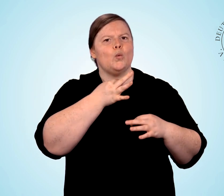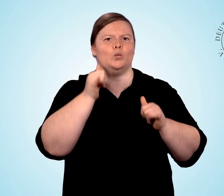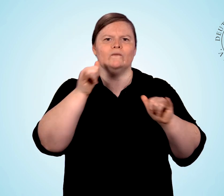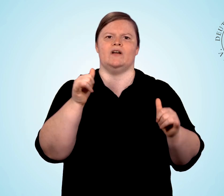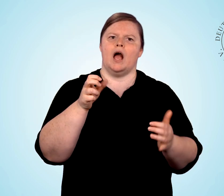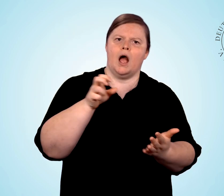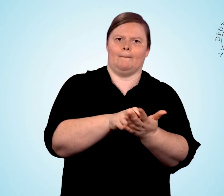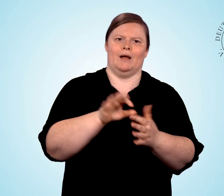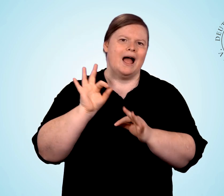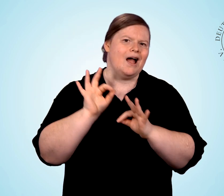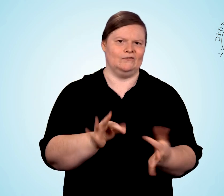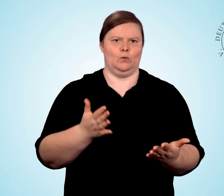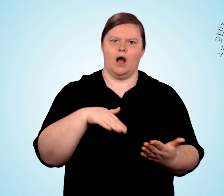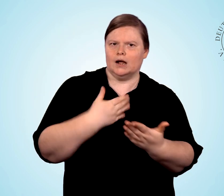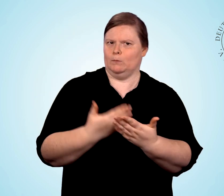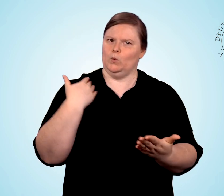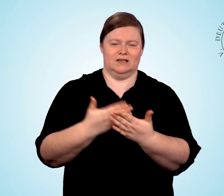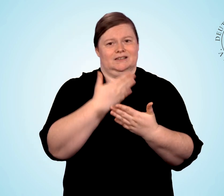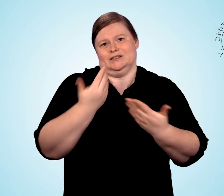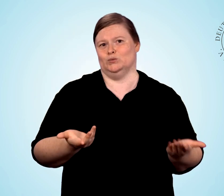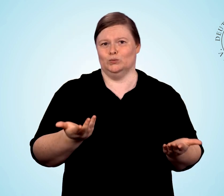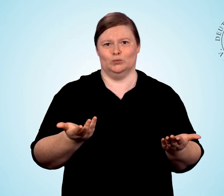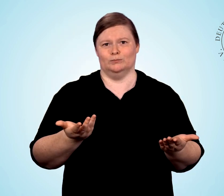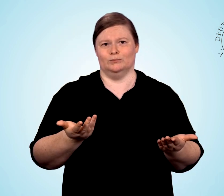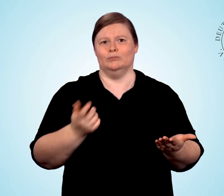noch keine staatliche Notruf-App eingeführt bzw. angeboten hat.